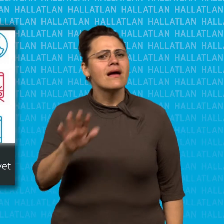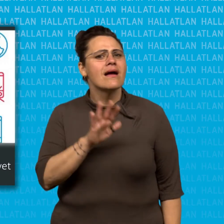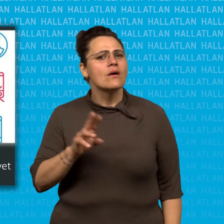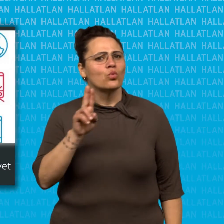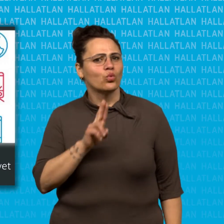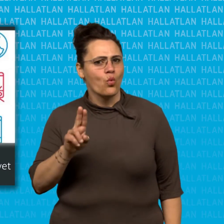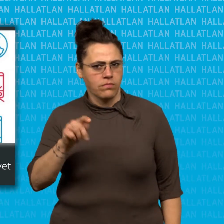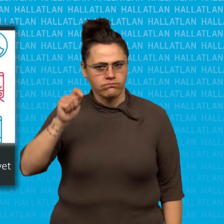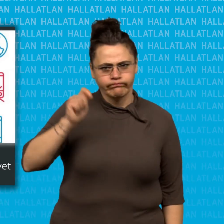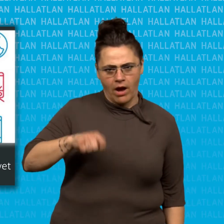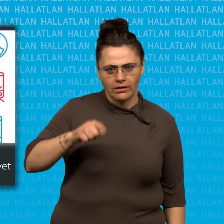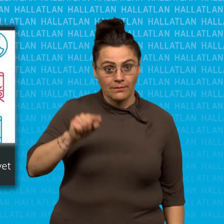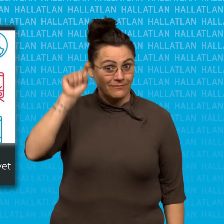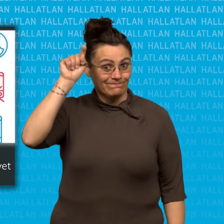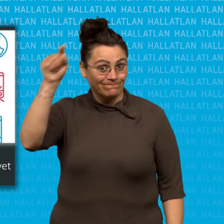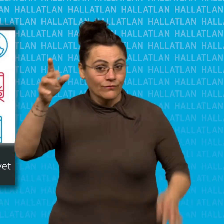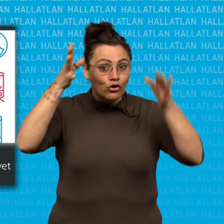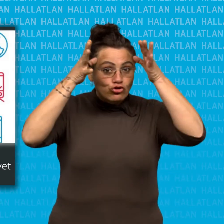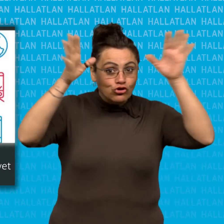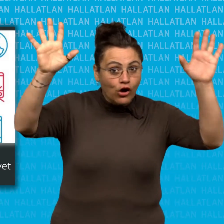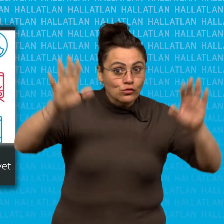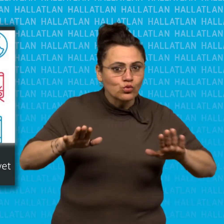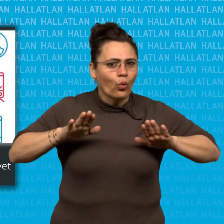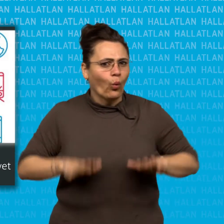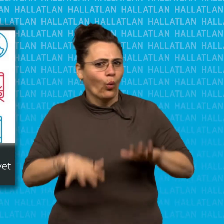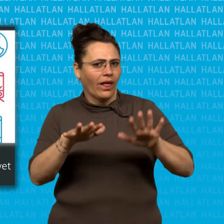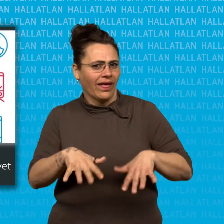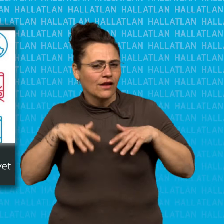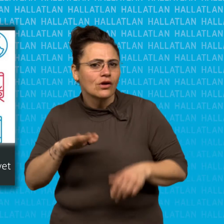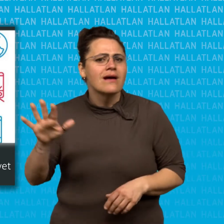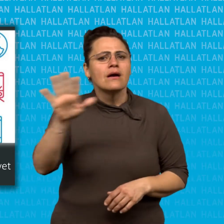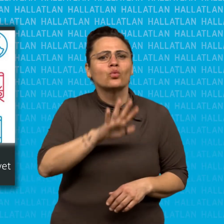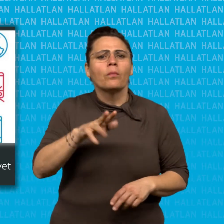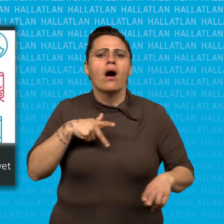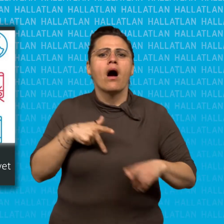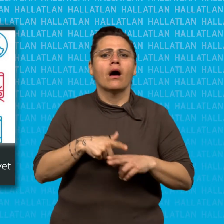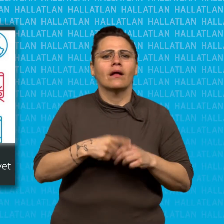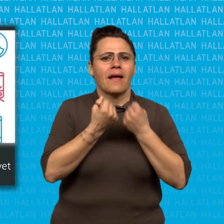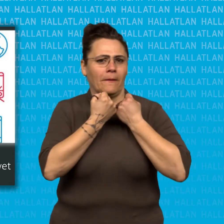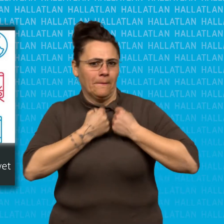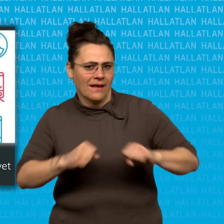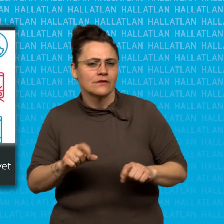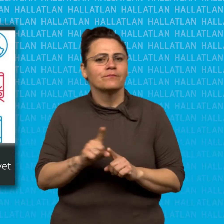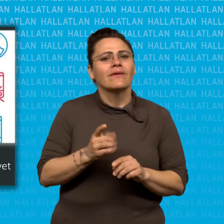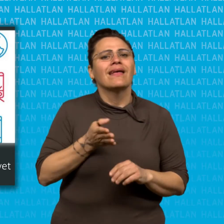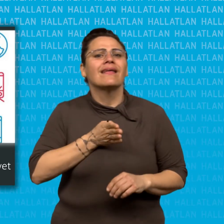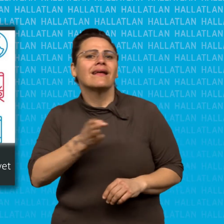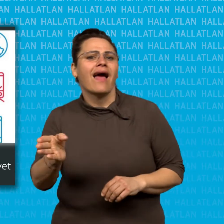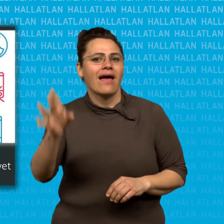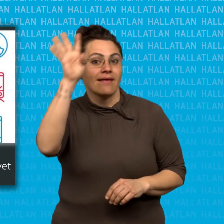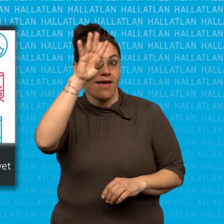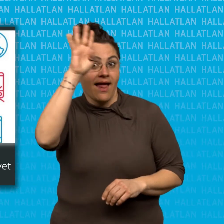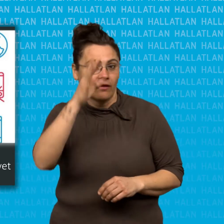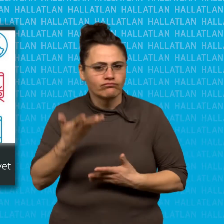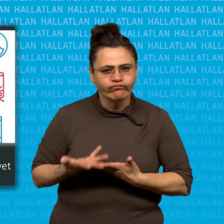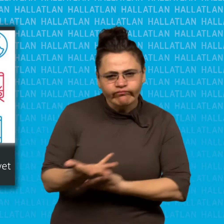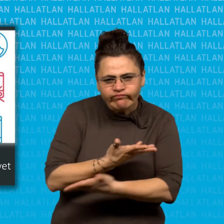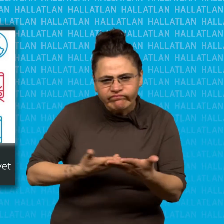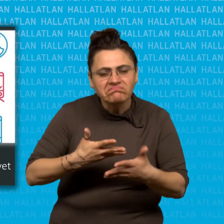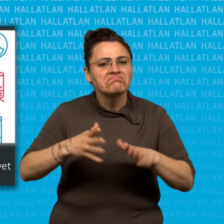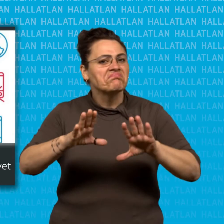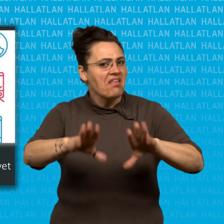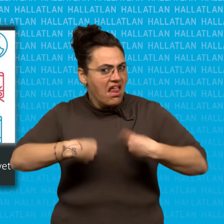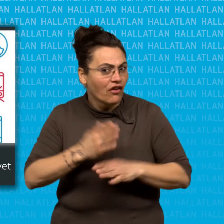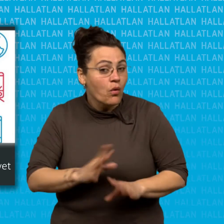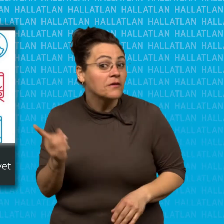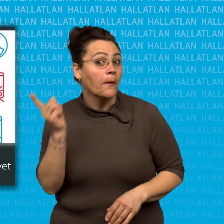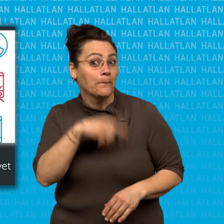Az Európai Parlament (EP) strasbourgi plenáris ülésén elfogadta az európai akadálymentesítési irányelvet,